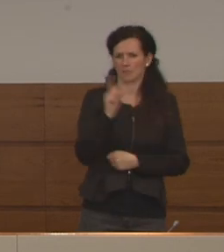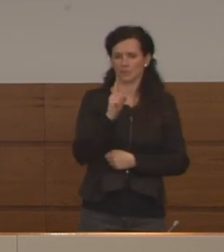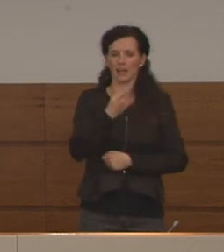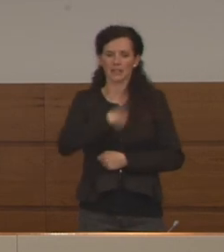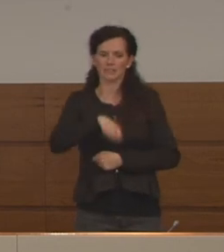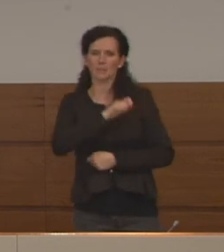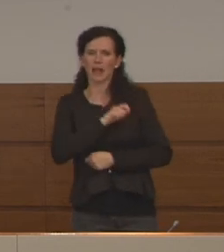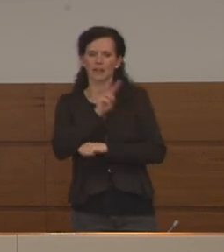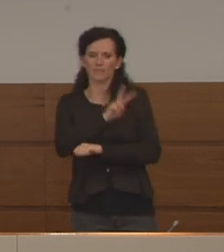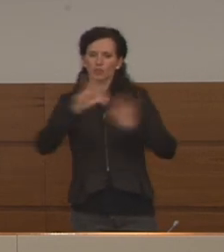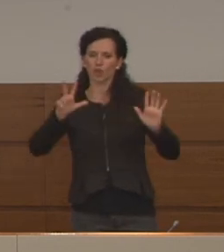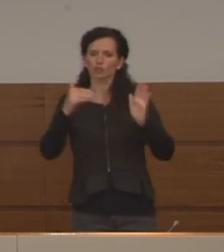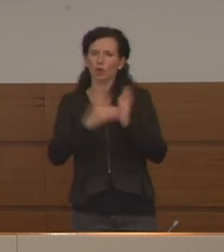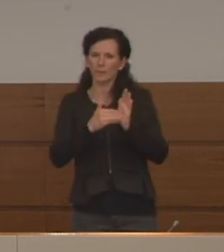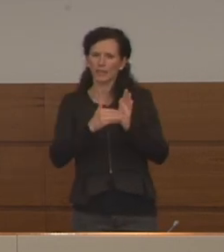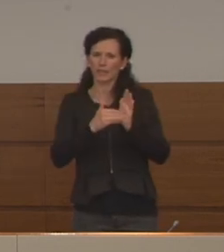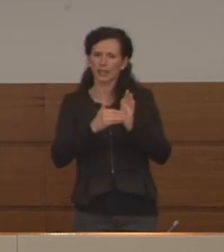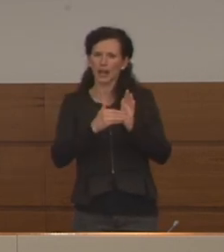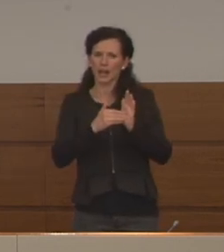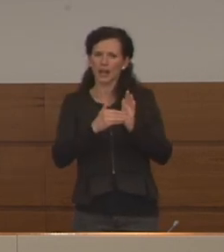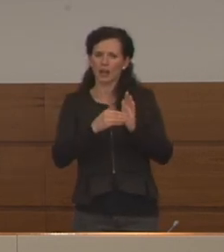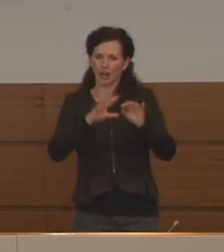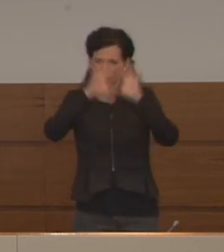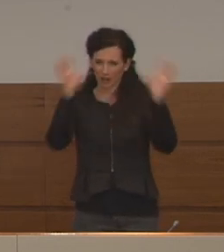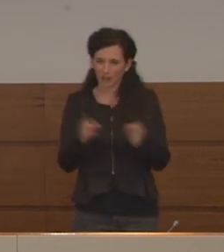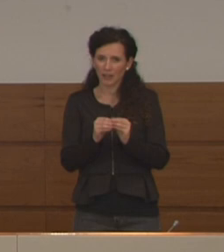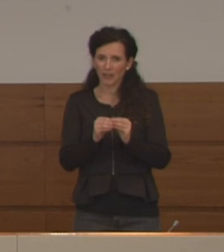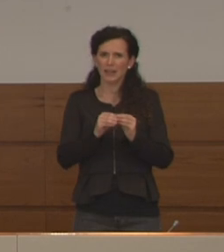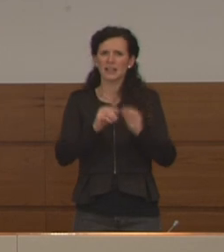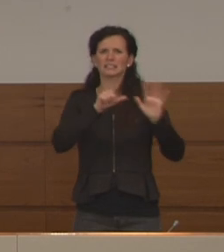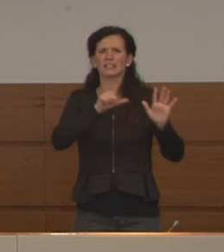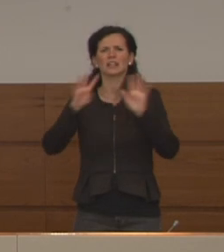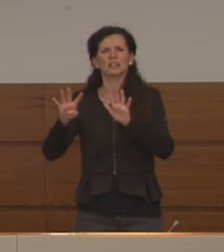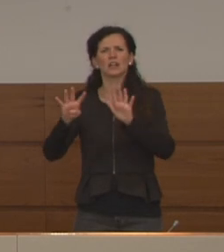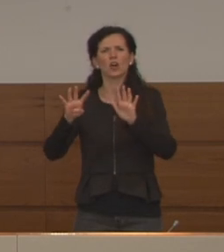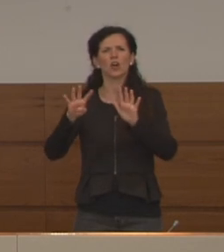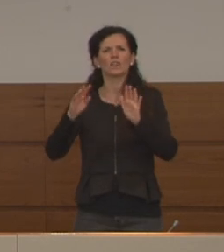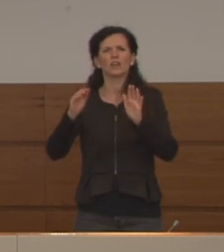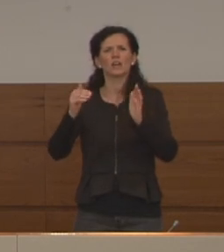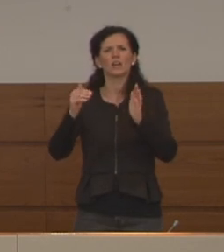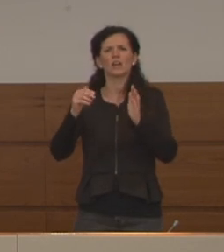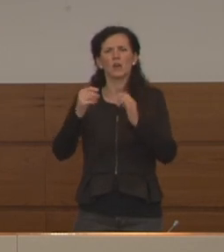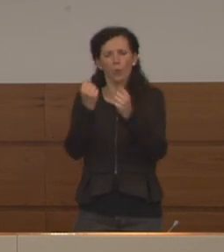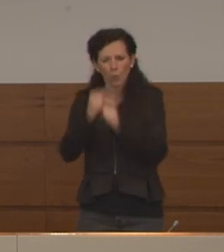88.000 casi totali e 70.000 guariti, in Germania ne abbiano 56.000 casi attivi